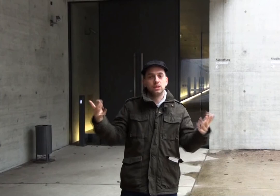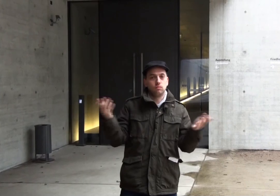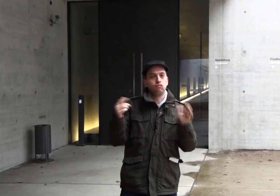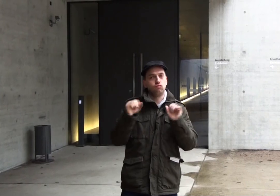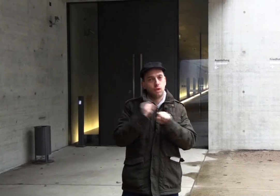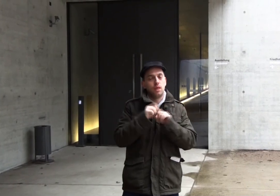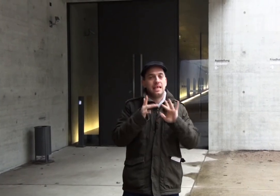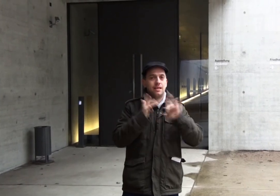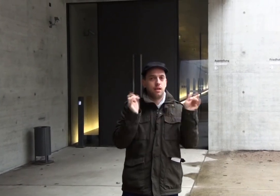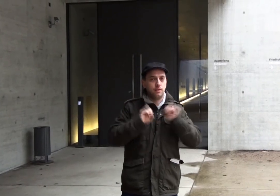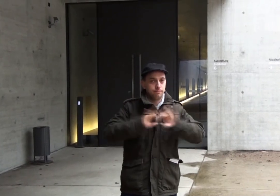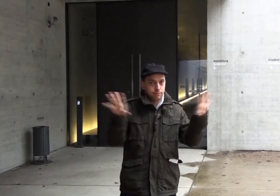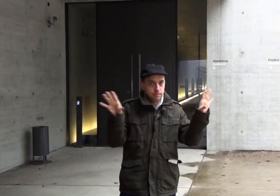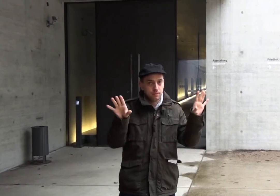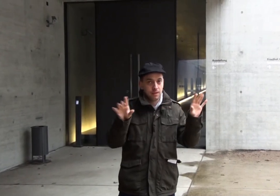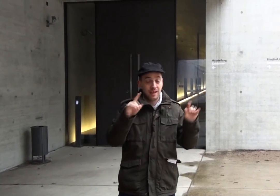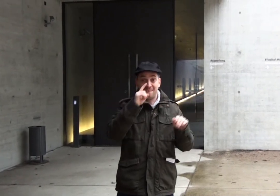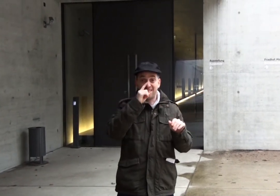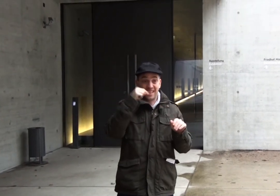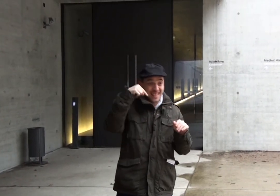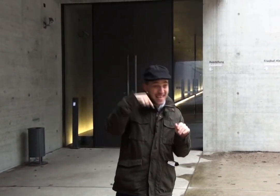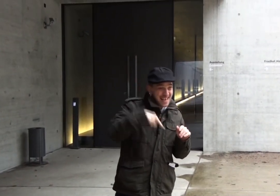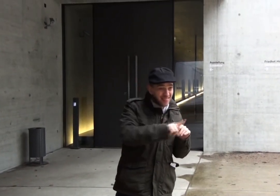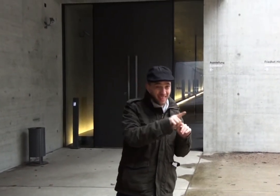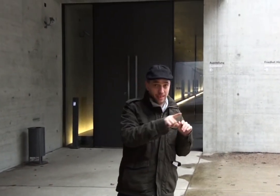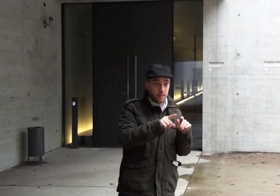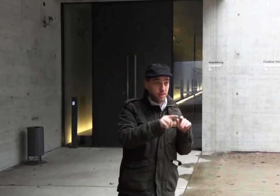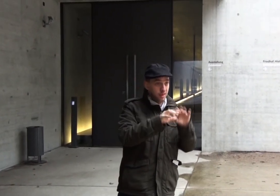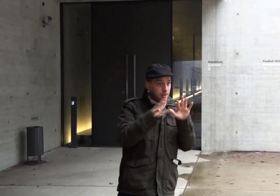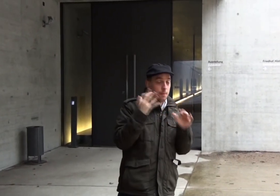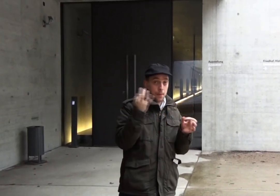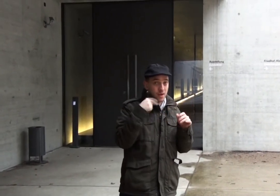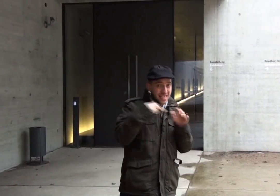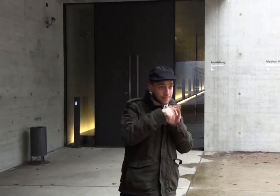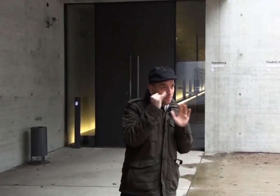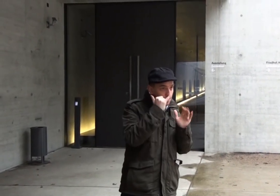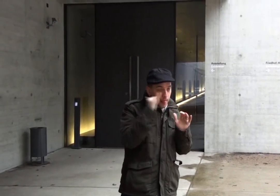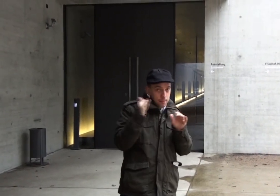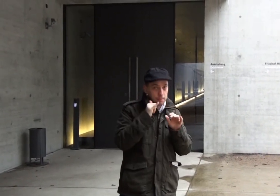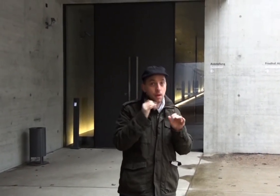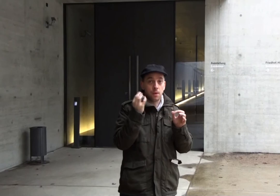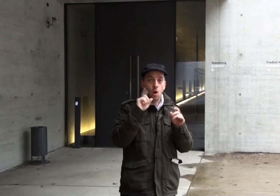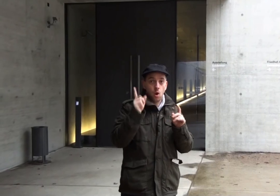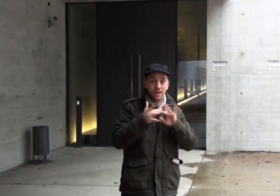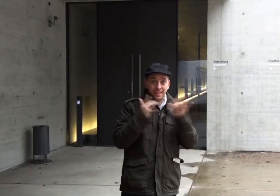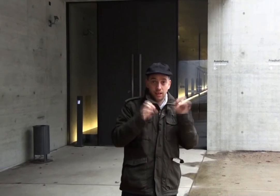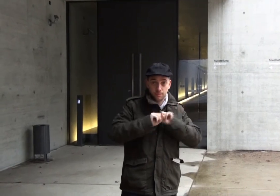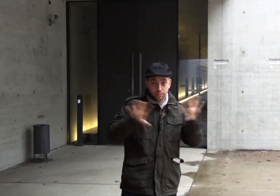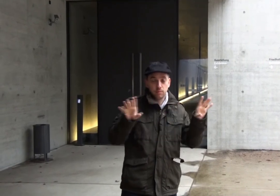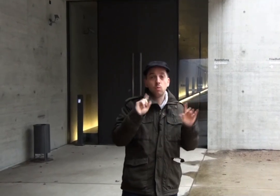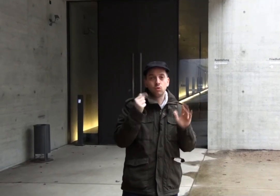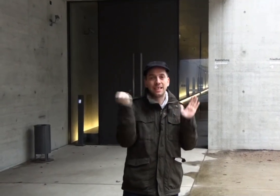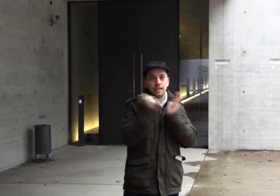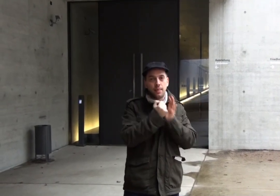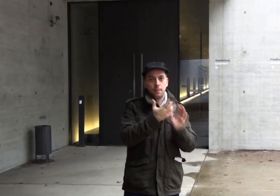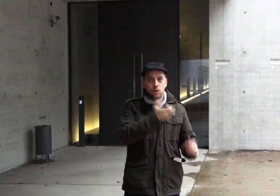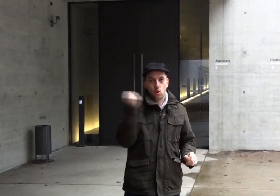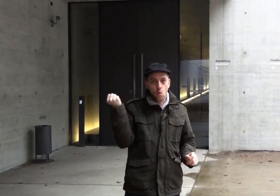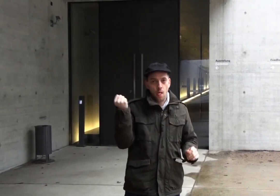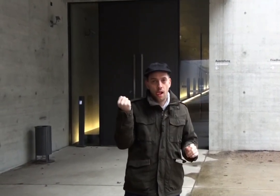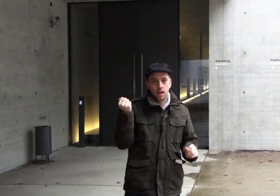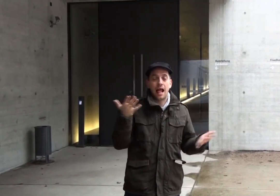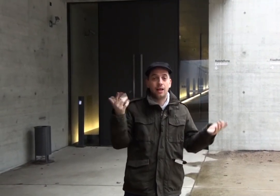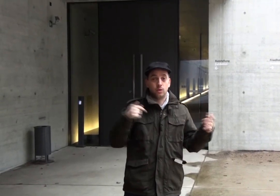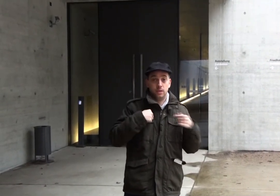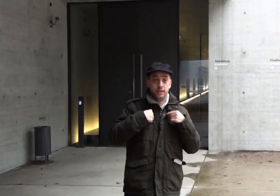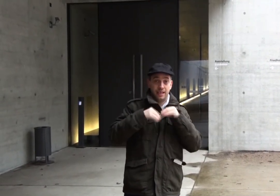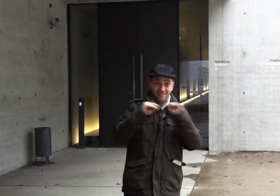Die Außenaufnahme wird über Internet veröffentlicht. Würde ich Innenaufnahme auch gerne über das Internet verbreiten, brauche ich schriftliche Genehmigung dafür.